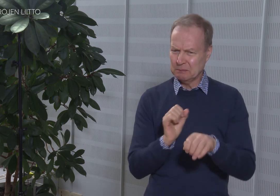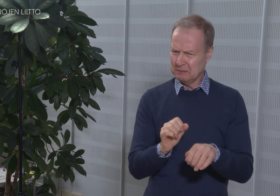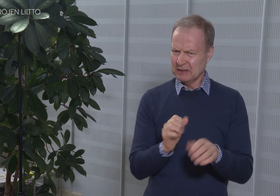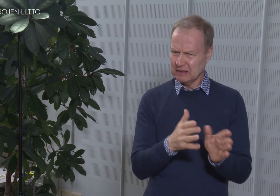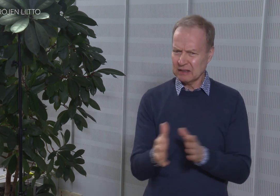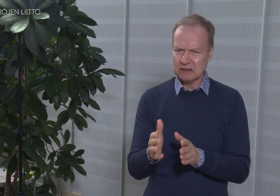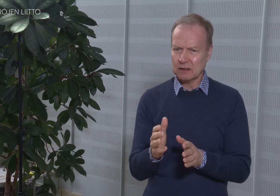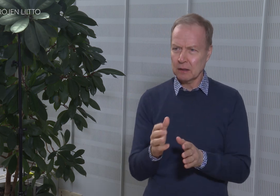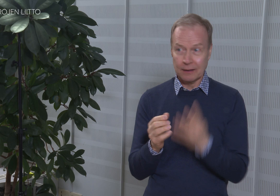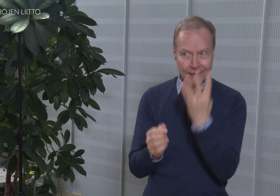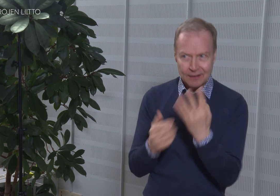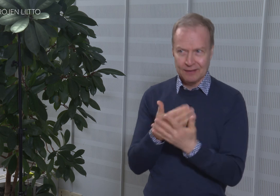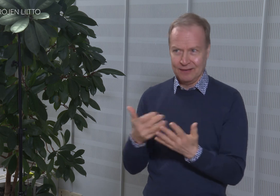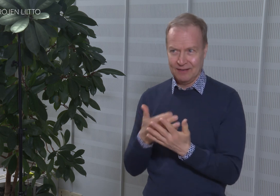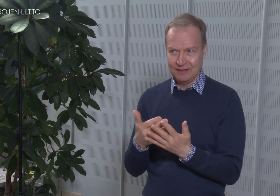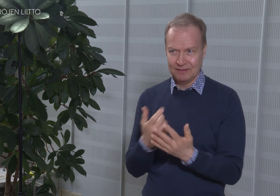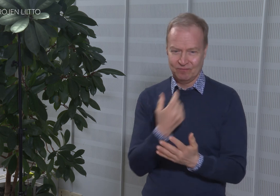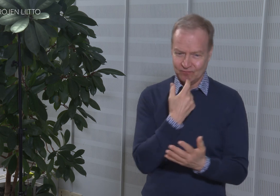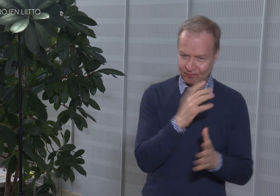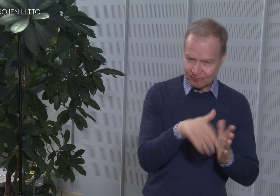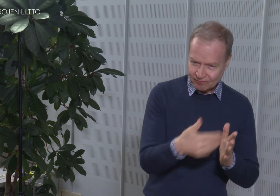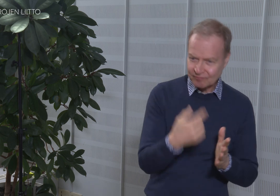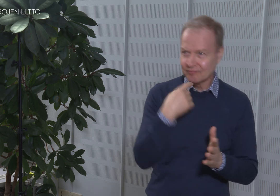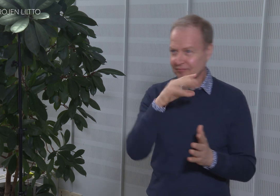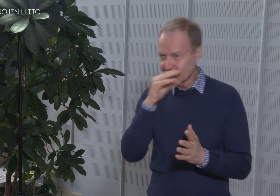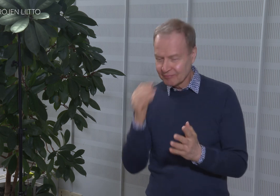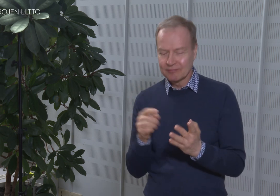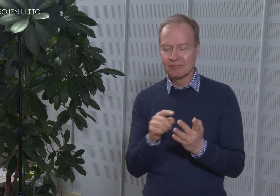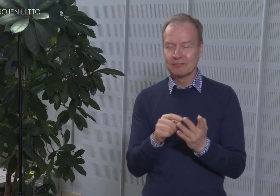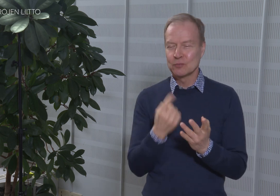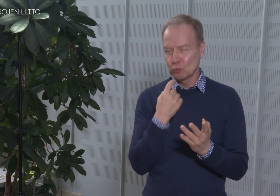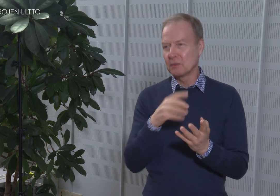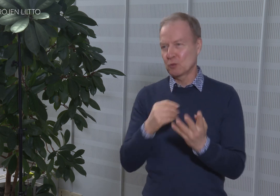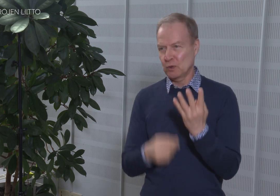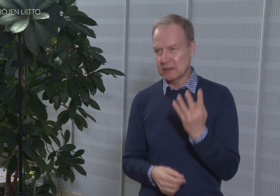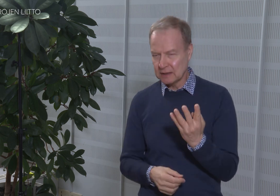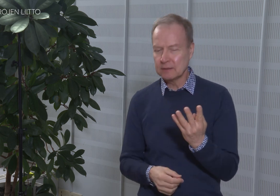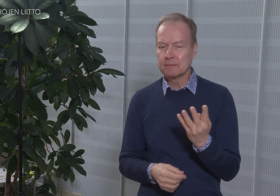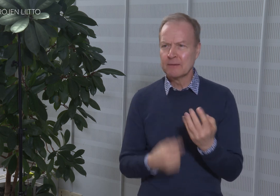että suomeksi ja ruotsiksi.